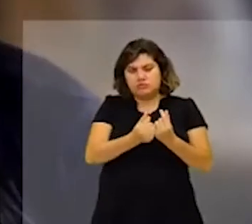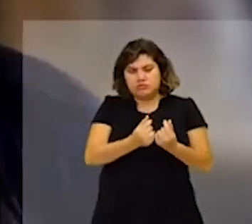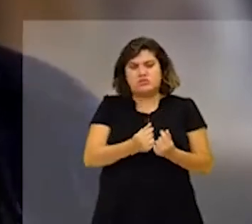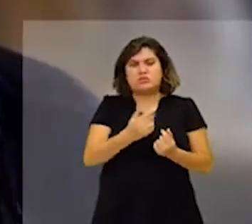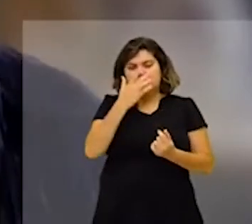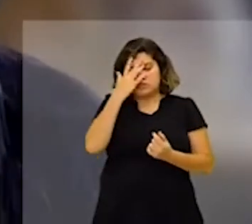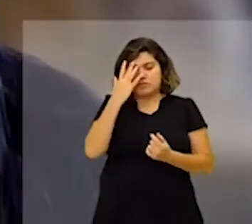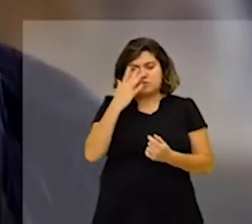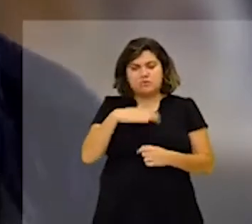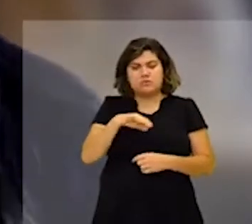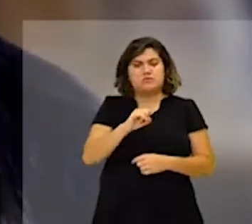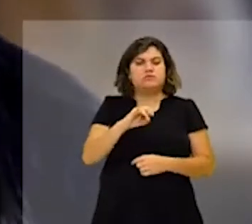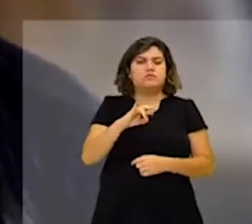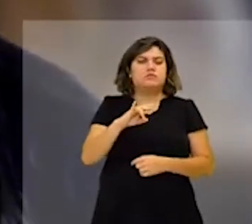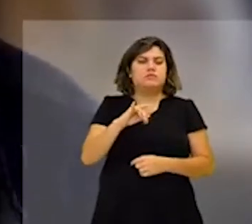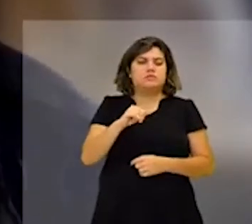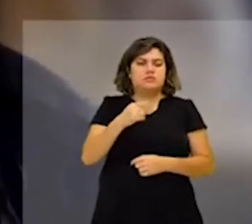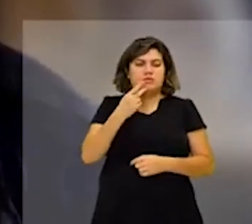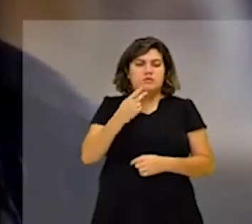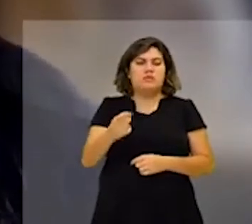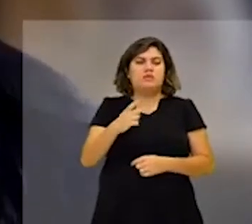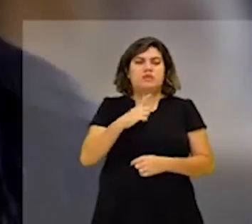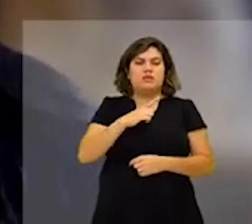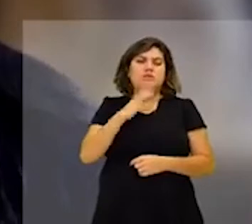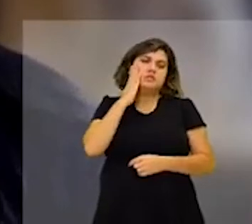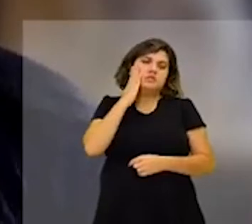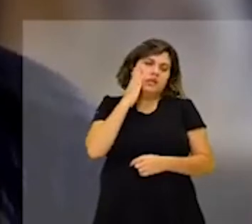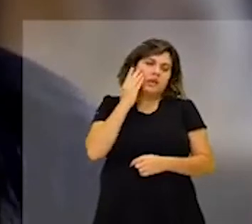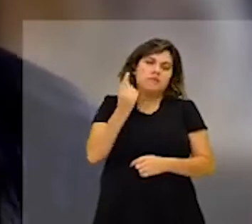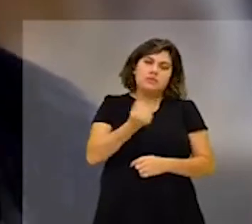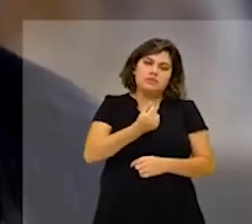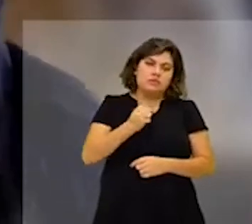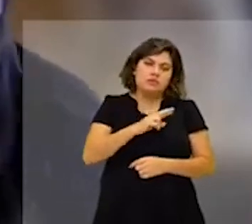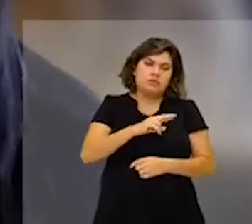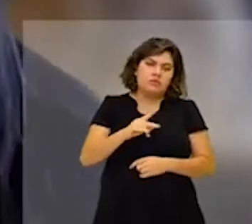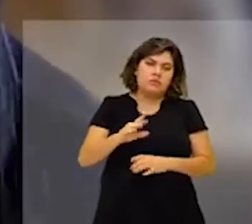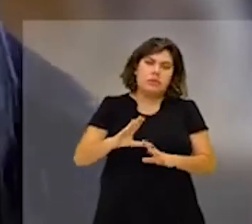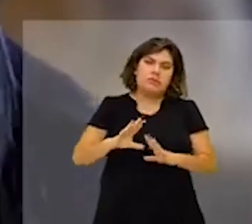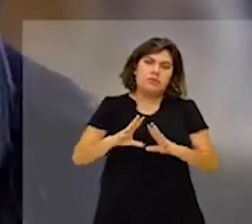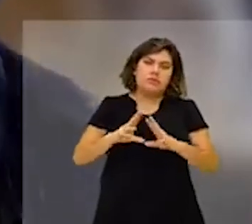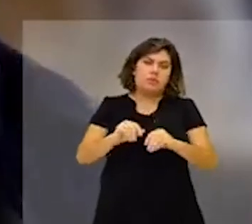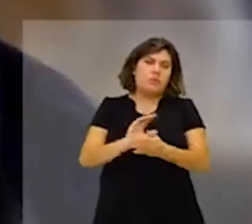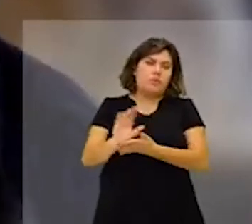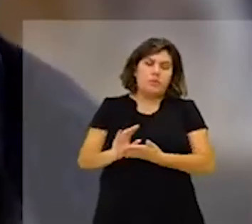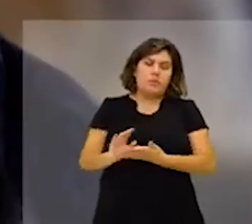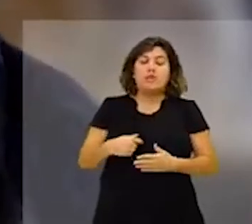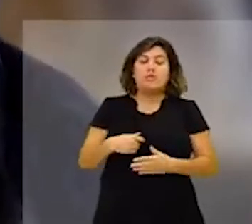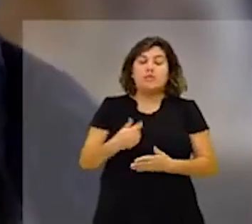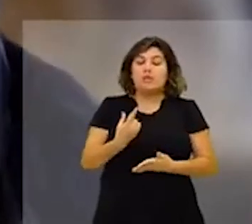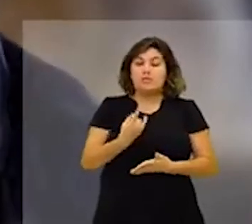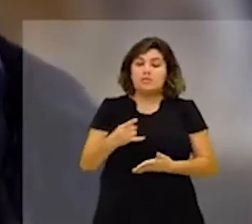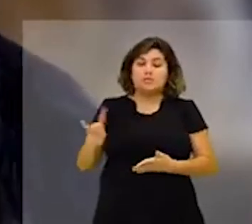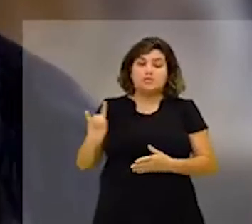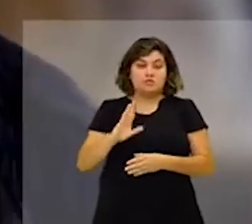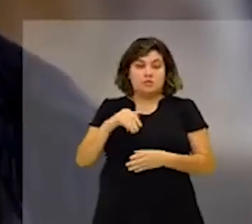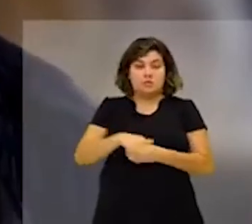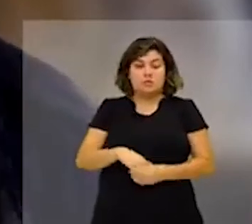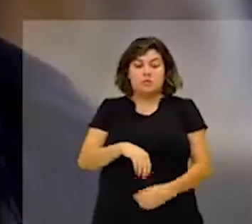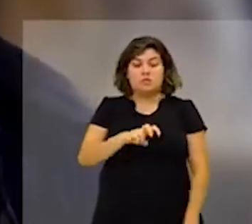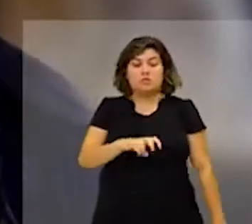trouxe isso a gente sabe que o dinheiro não chega para todo mundo é só nas últimas o ônibus 532 mil